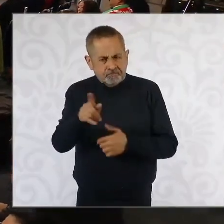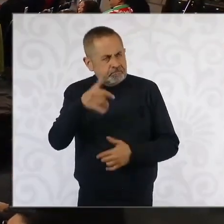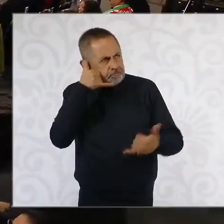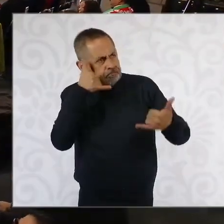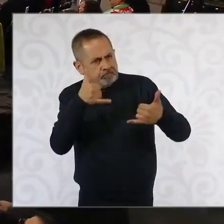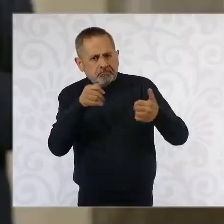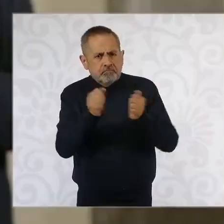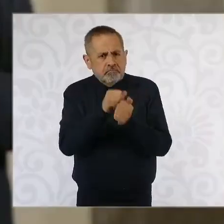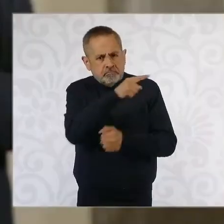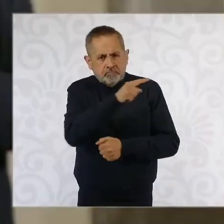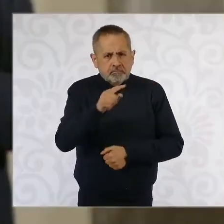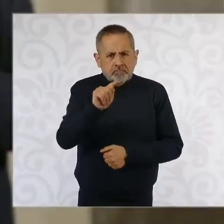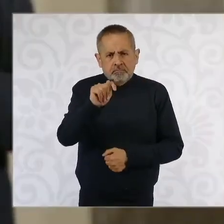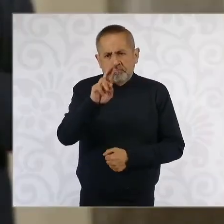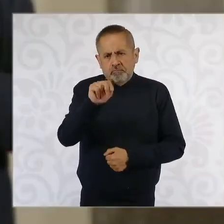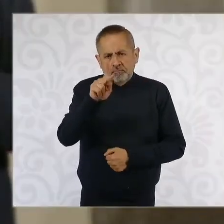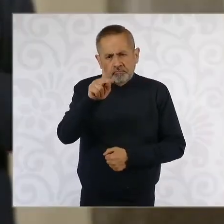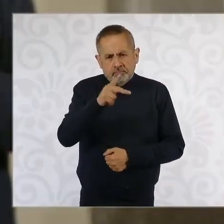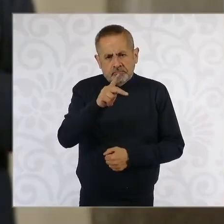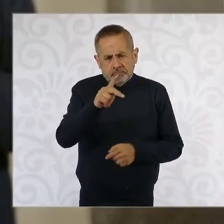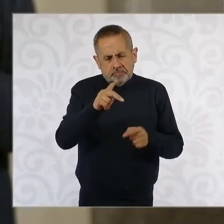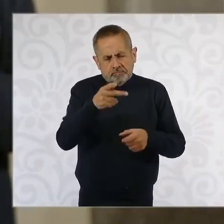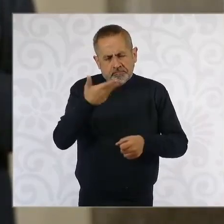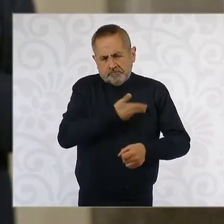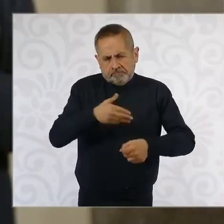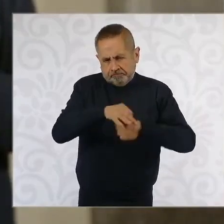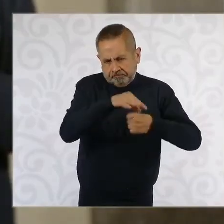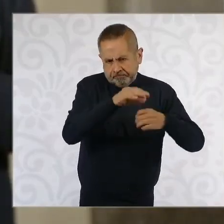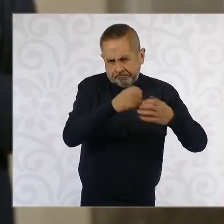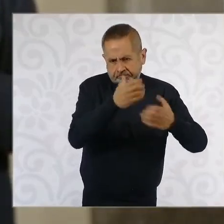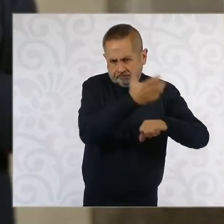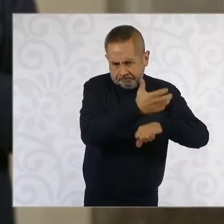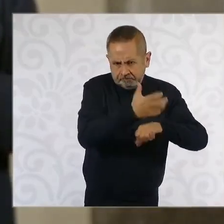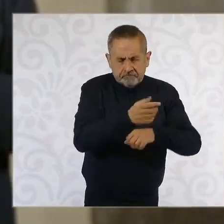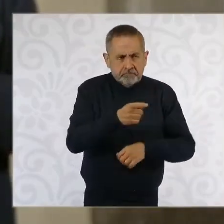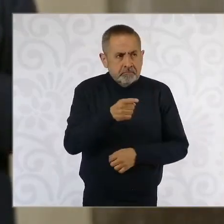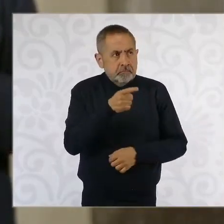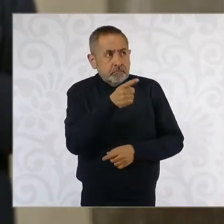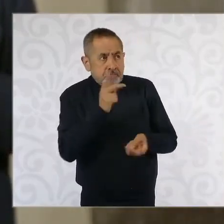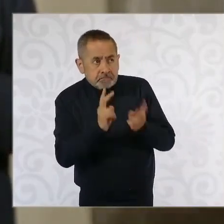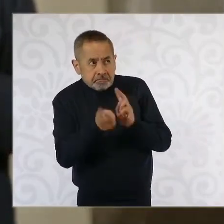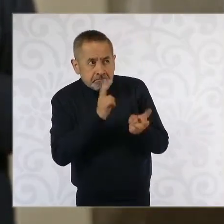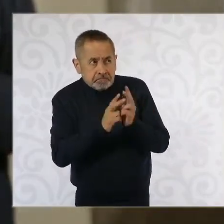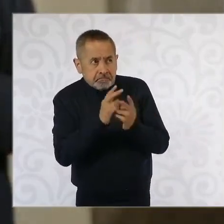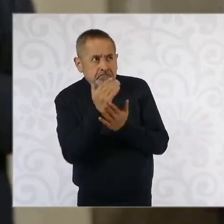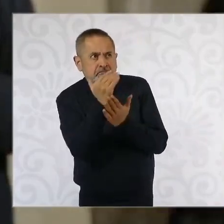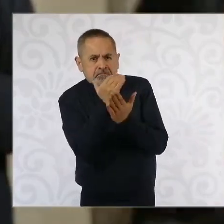Y si usted contempla reunirse lo más pronto posible ante esta situación de la migración